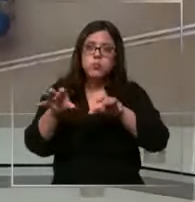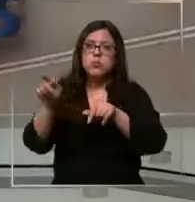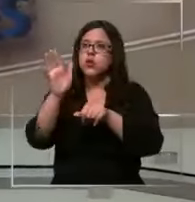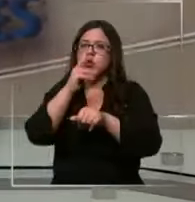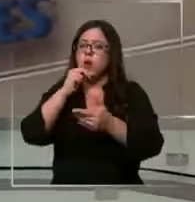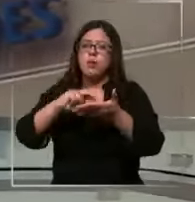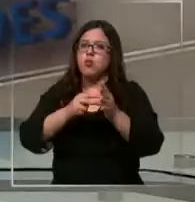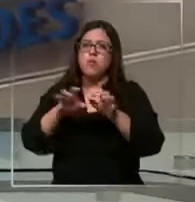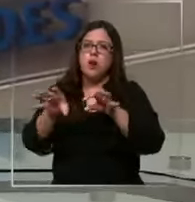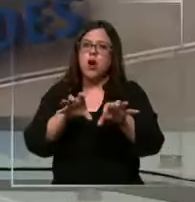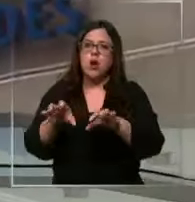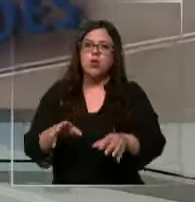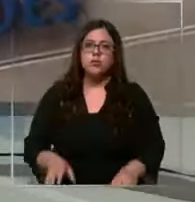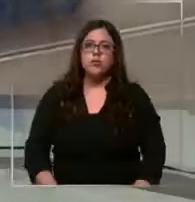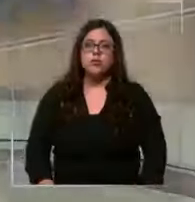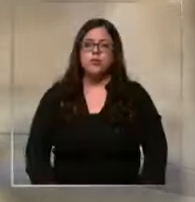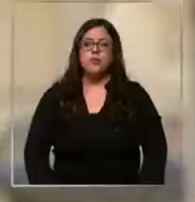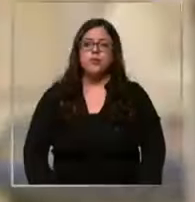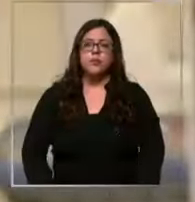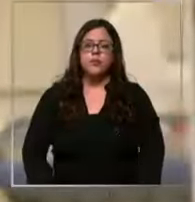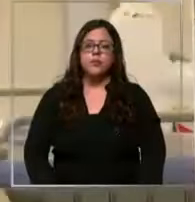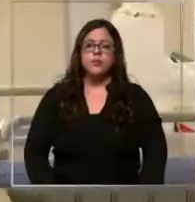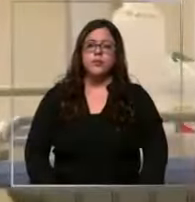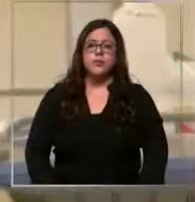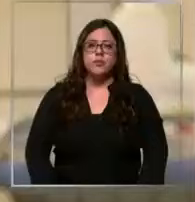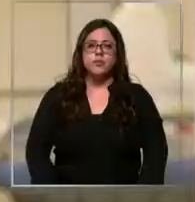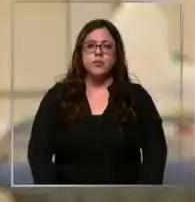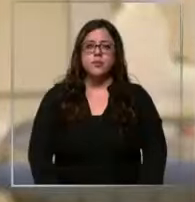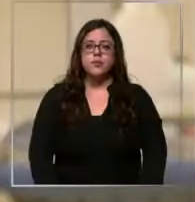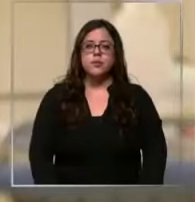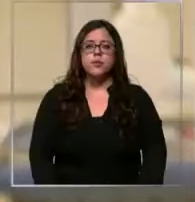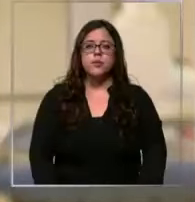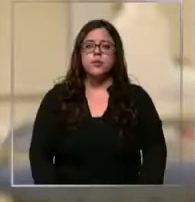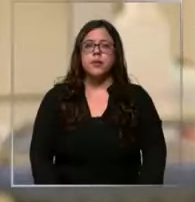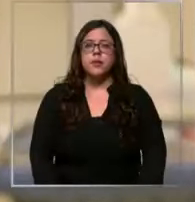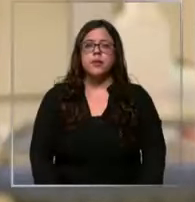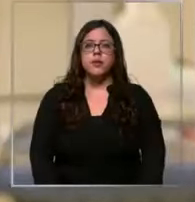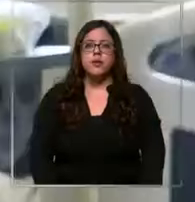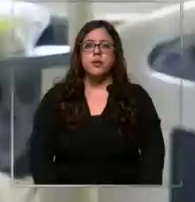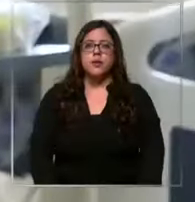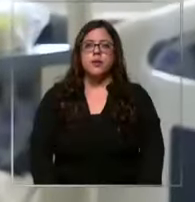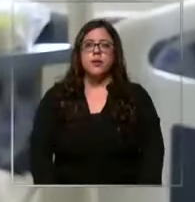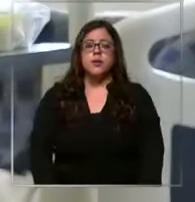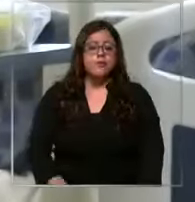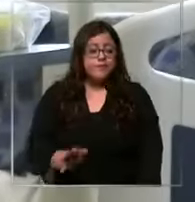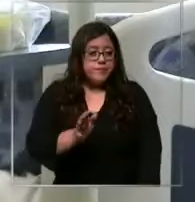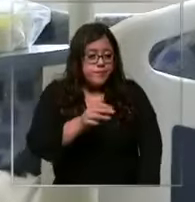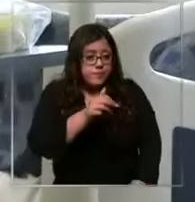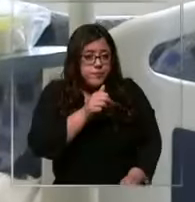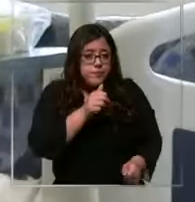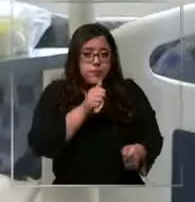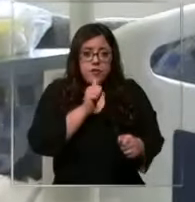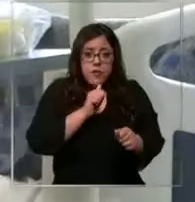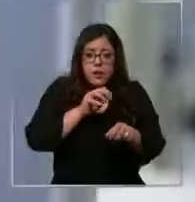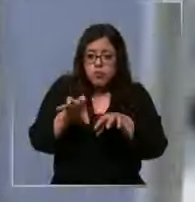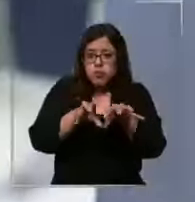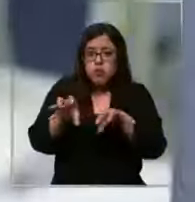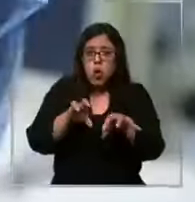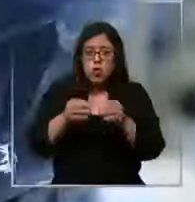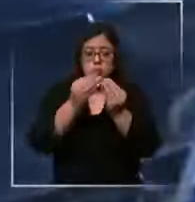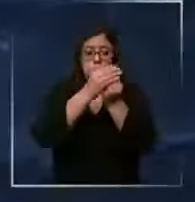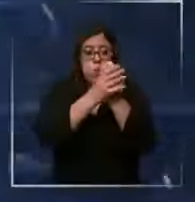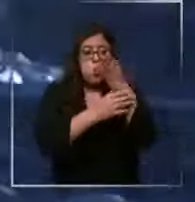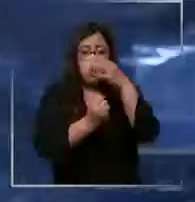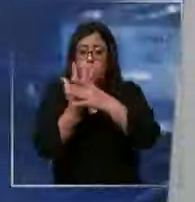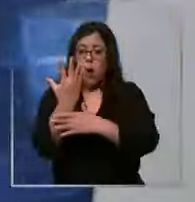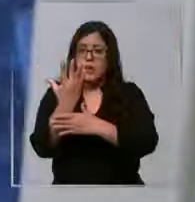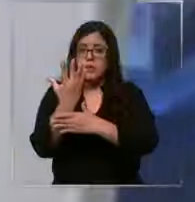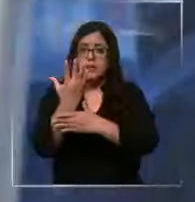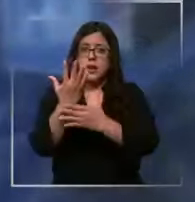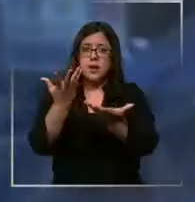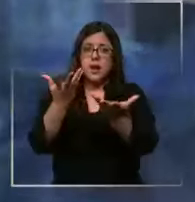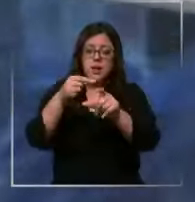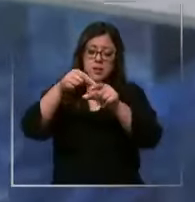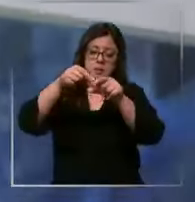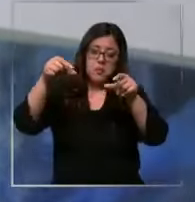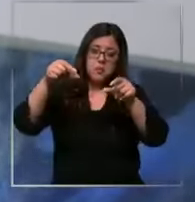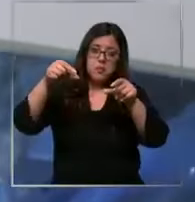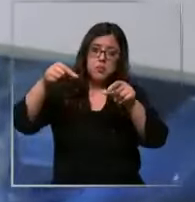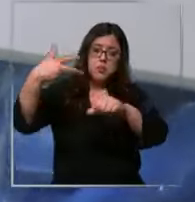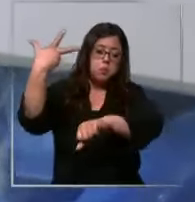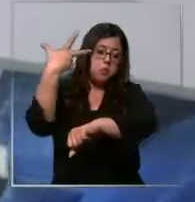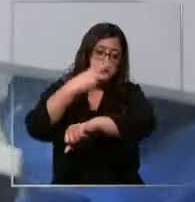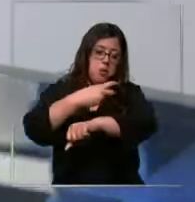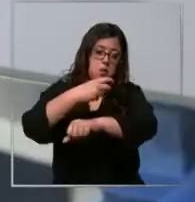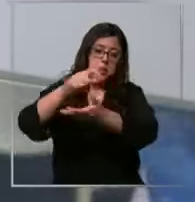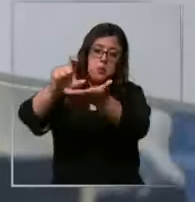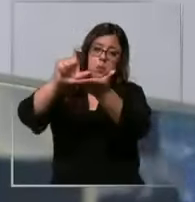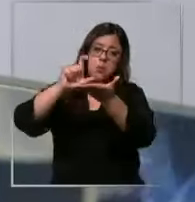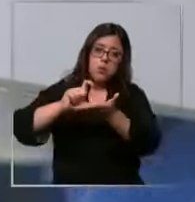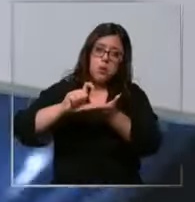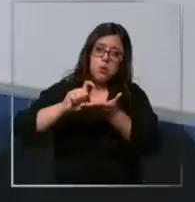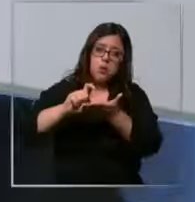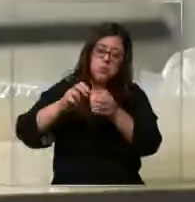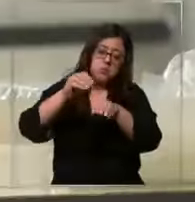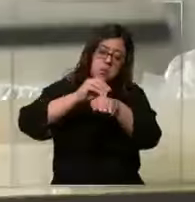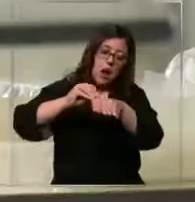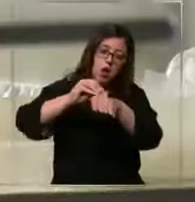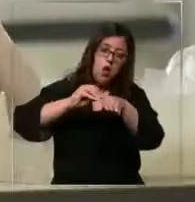productos falta de insumos básicos como guantes gasas catéter jeringas algodones sueros entre